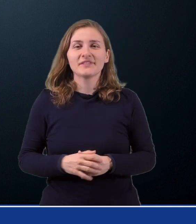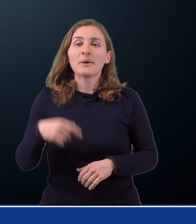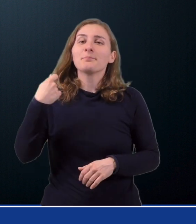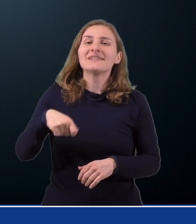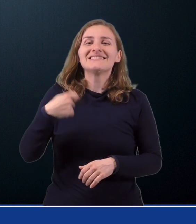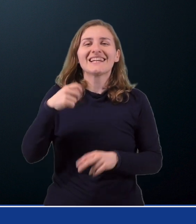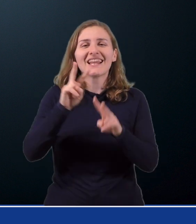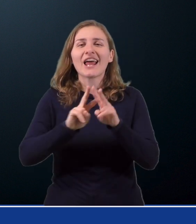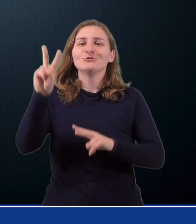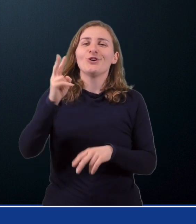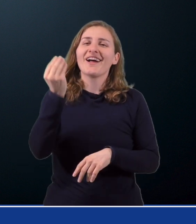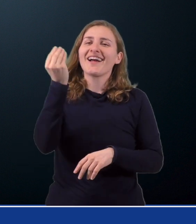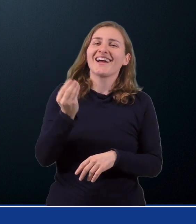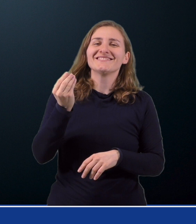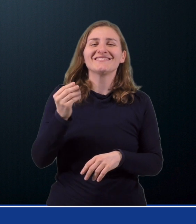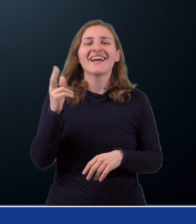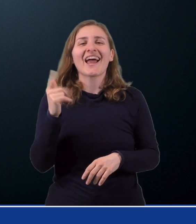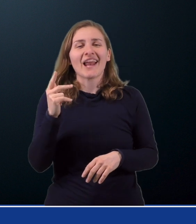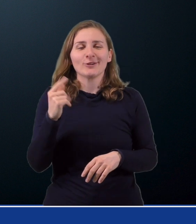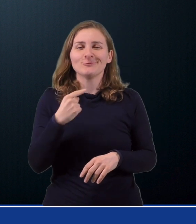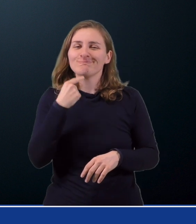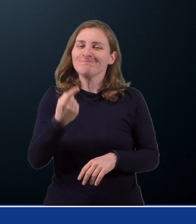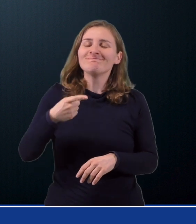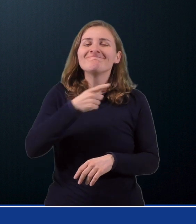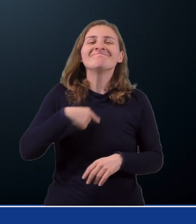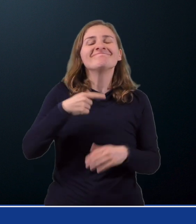Così ha commentato il Presidente Nazionale ENS Angelo Raffaele Cagnazzo: